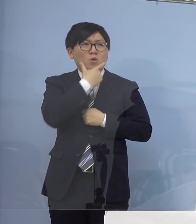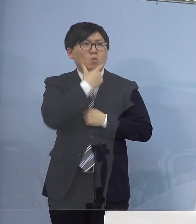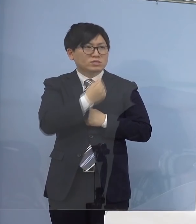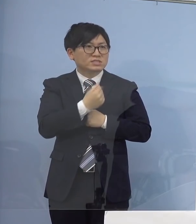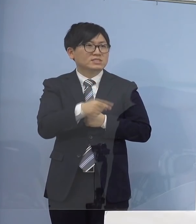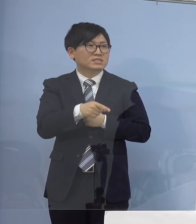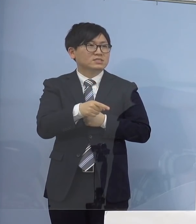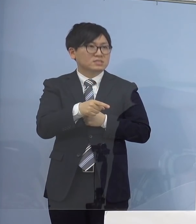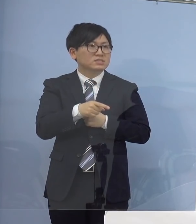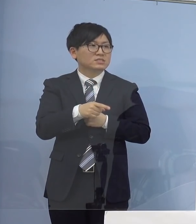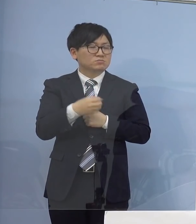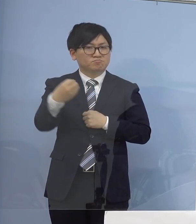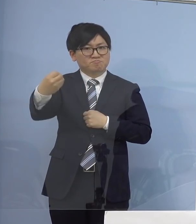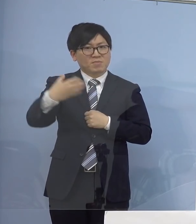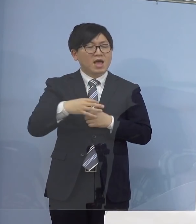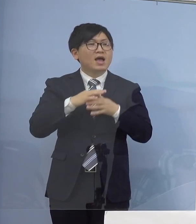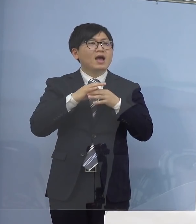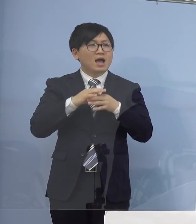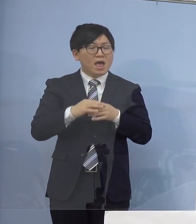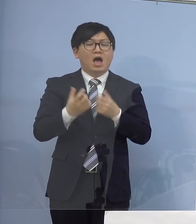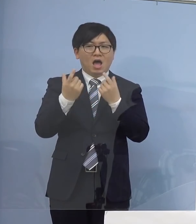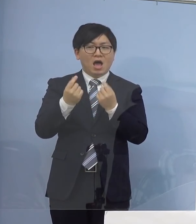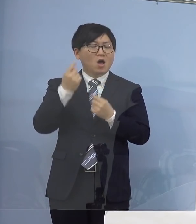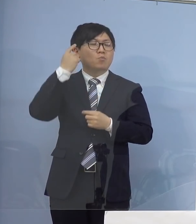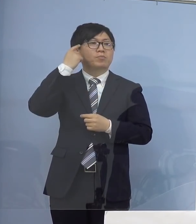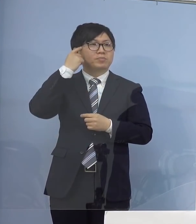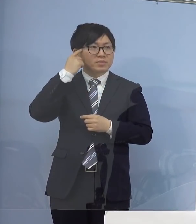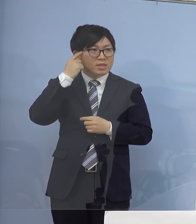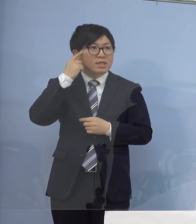それは最もなことだということで その時以降